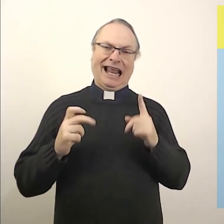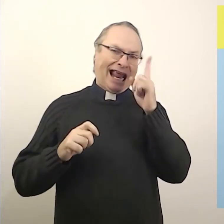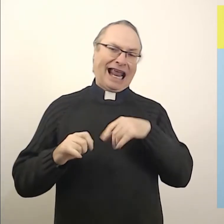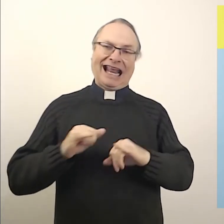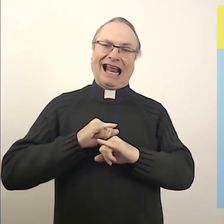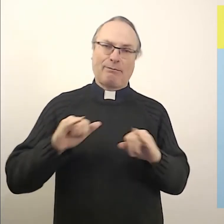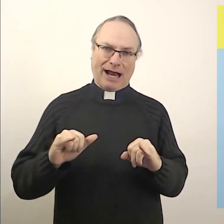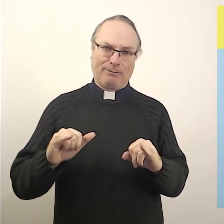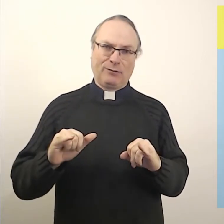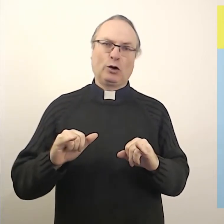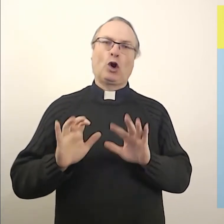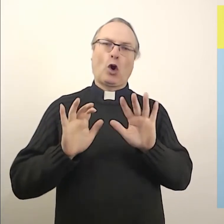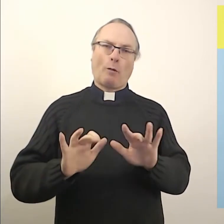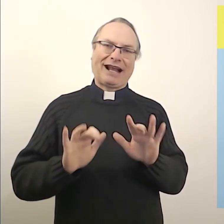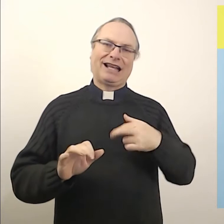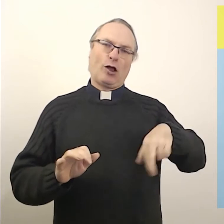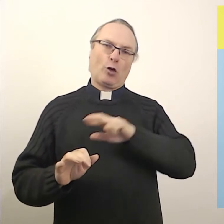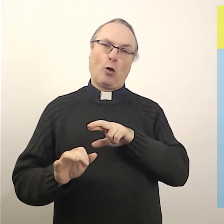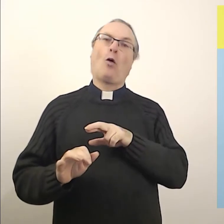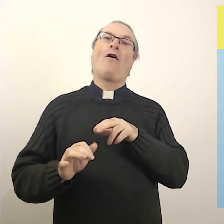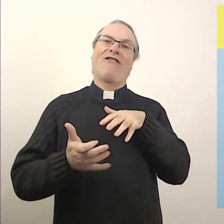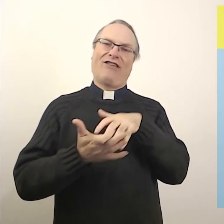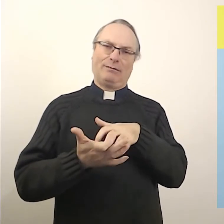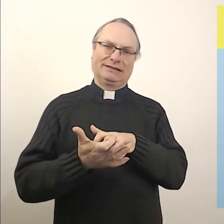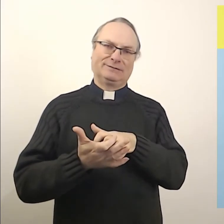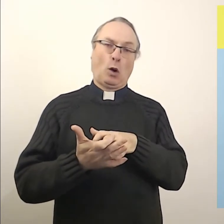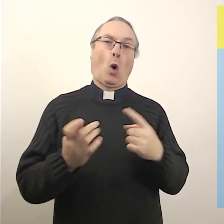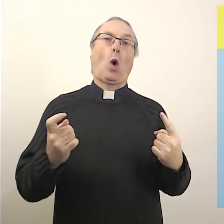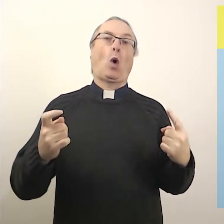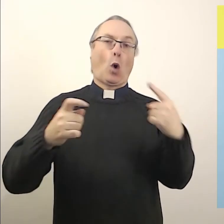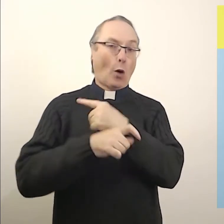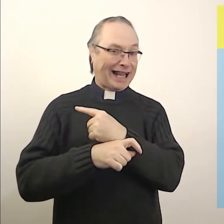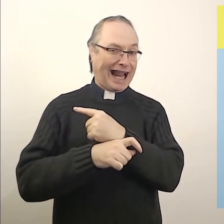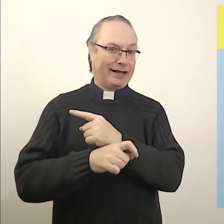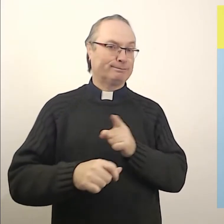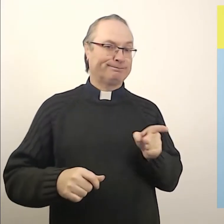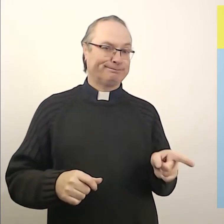incapable de compatir à nos faiblesses; au contraire,